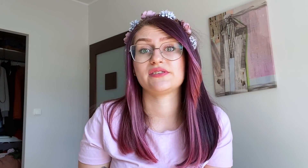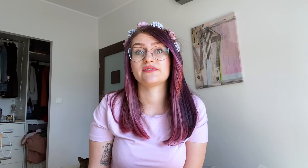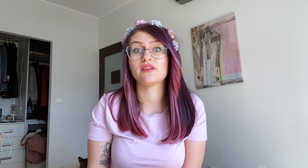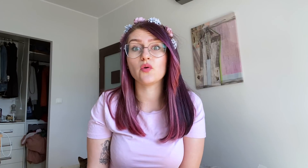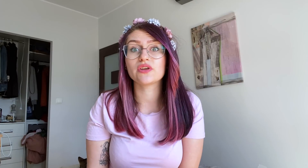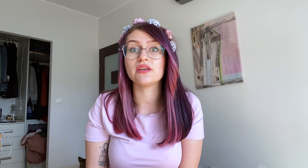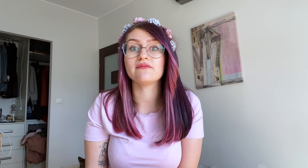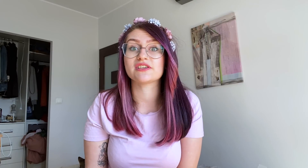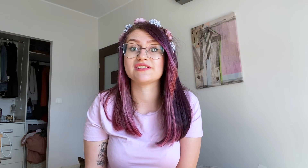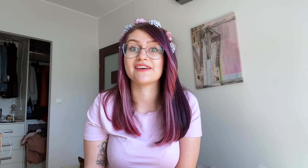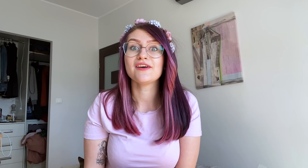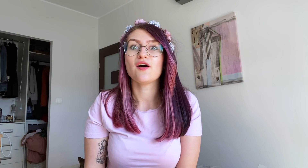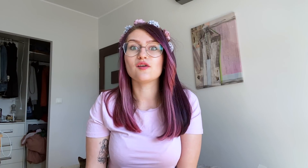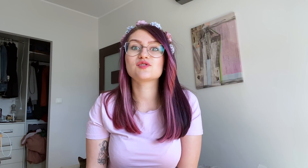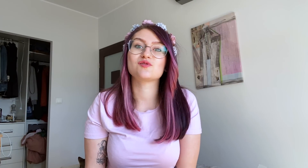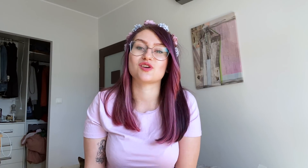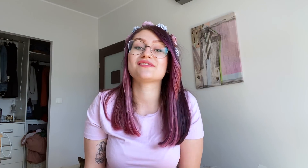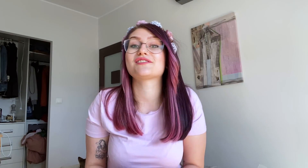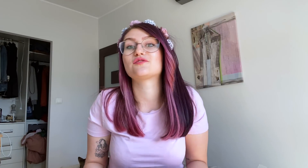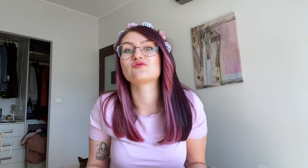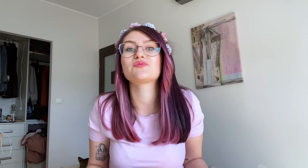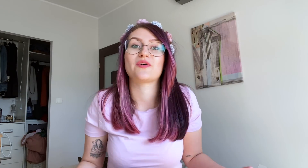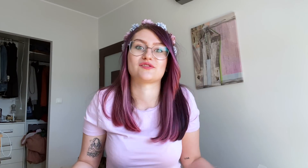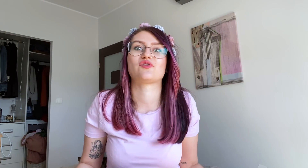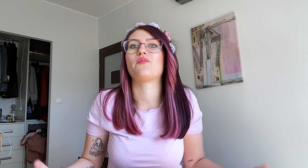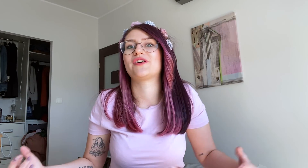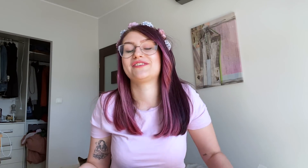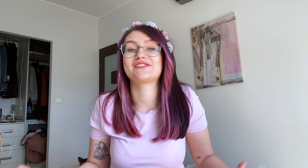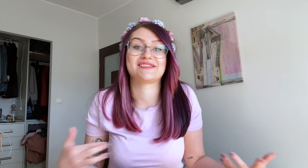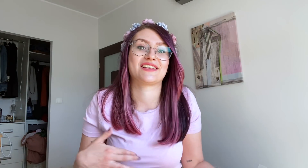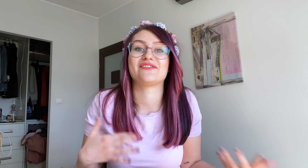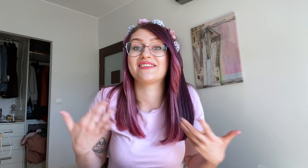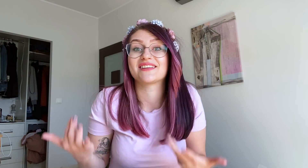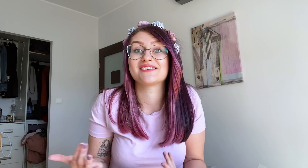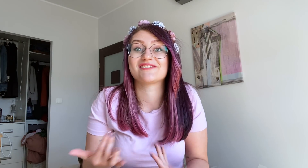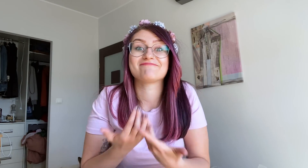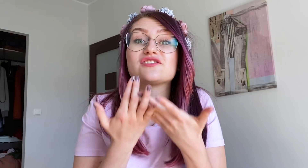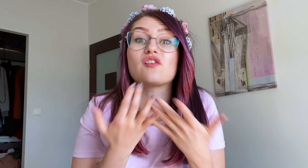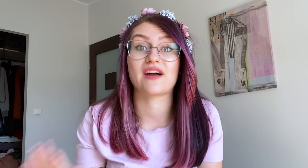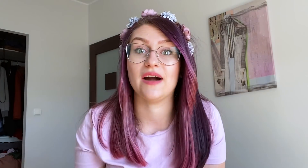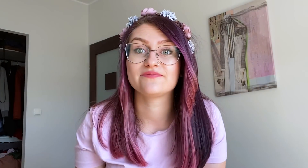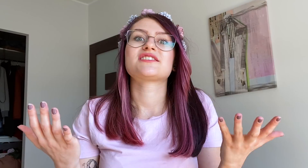nauki właśnie od słyszących którzy pokazują pojedyncze znaki w internecie. Sorka.